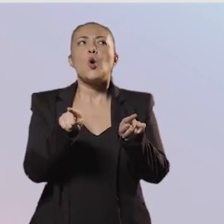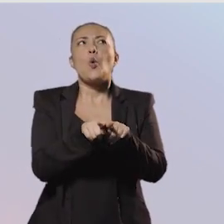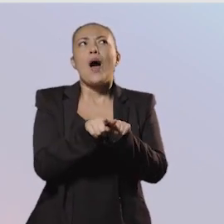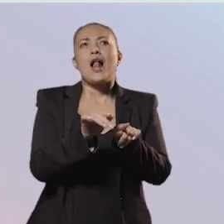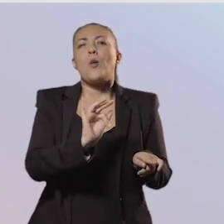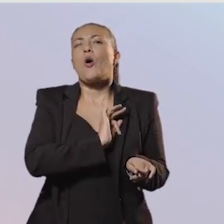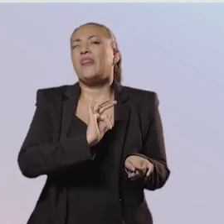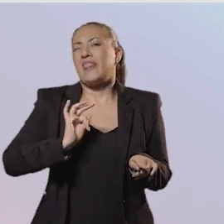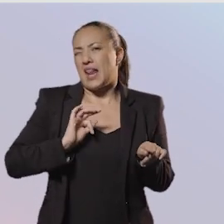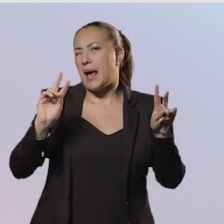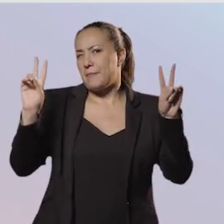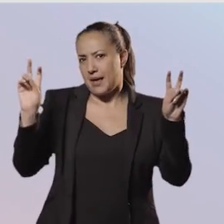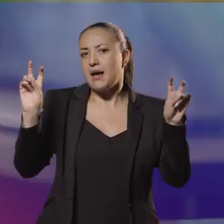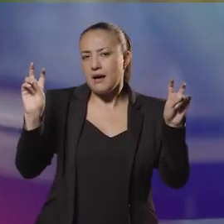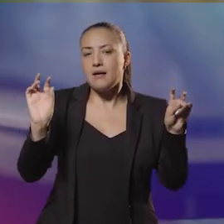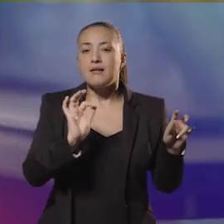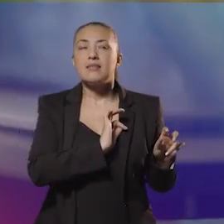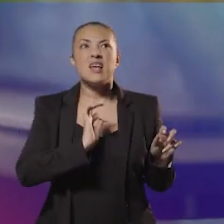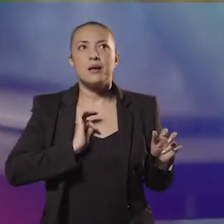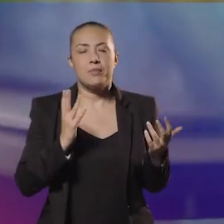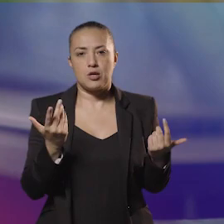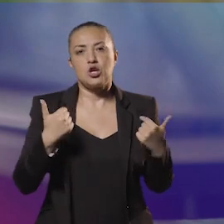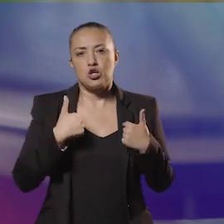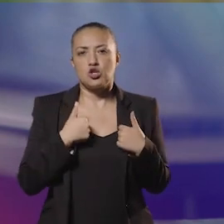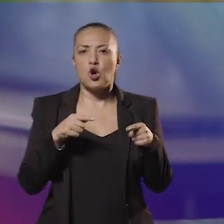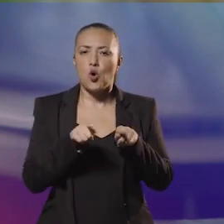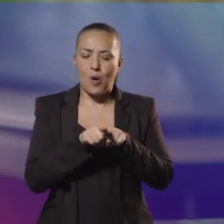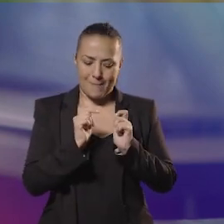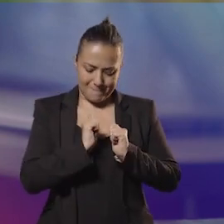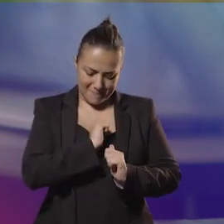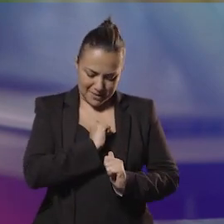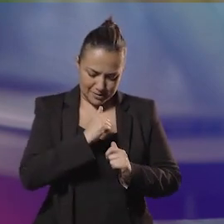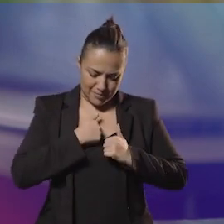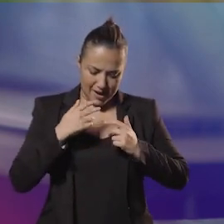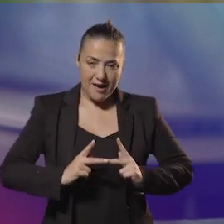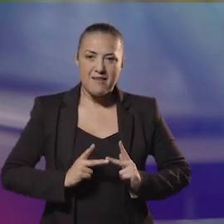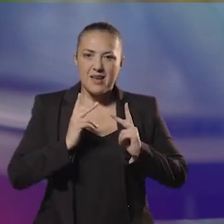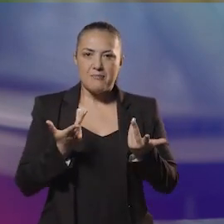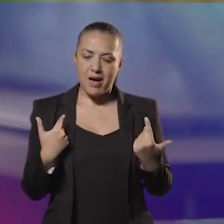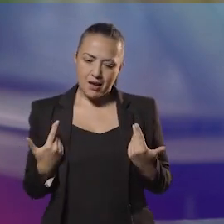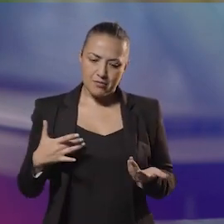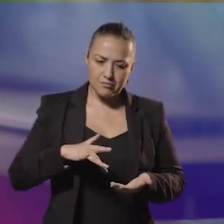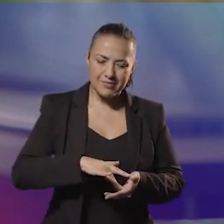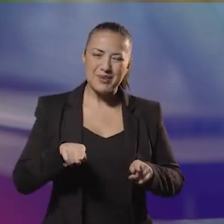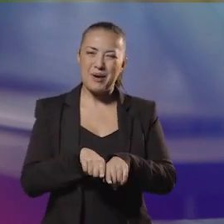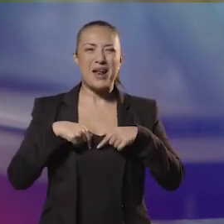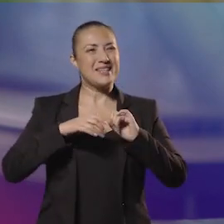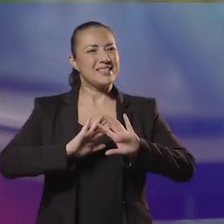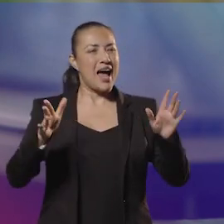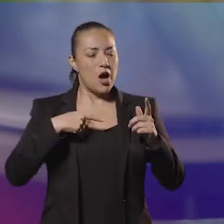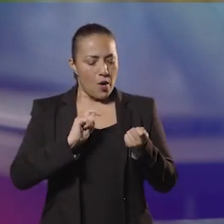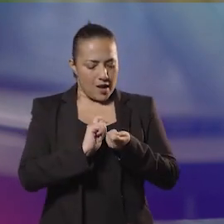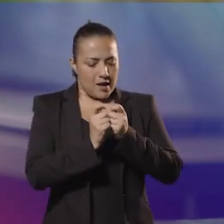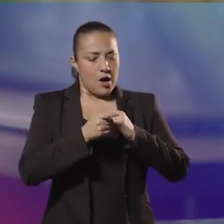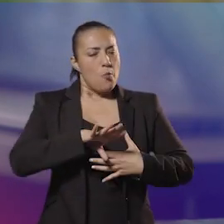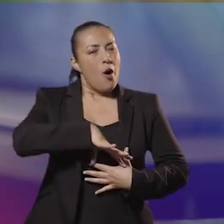como terapias, por así decirlo, terapias que yo he hecho con mi propia vida para estar hoy aquí, sonriendo desde el alma.